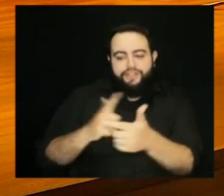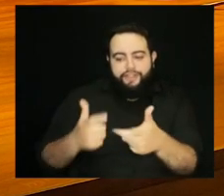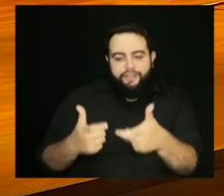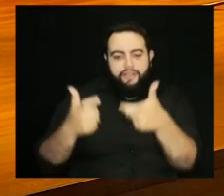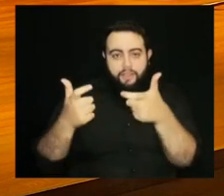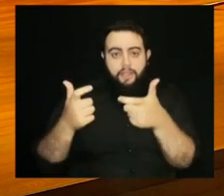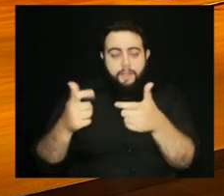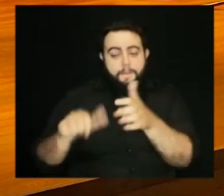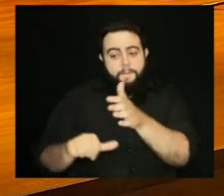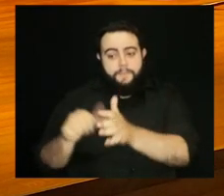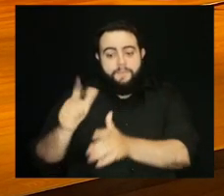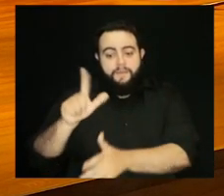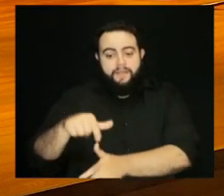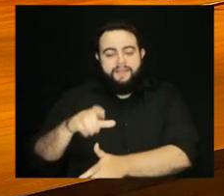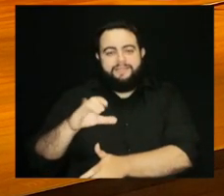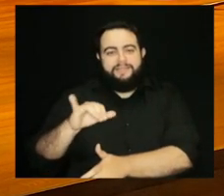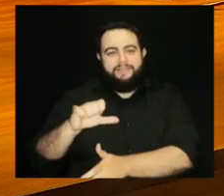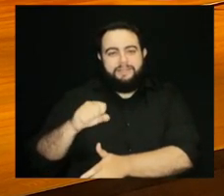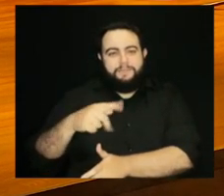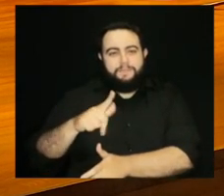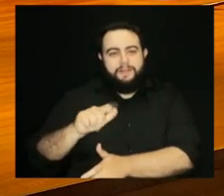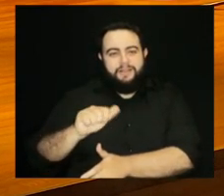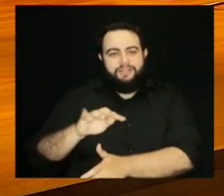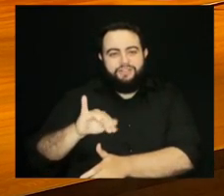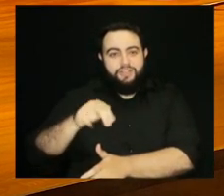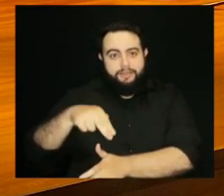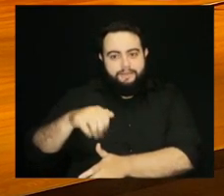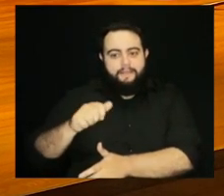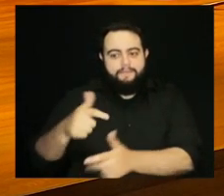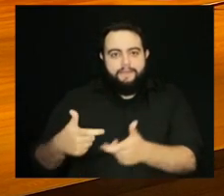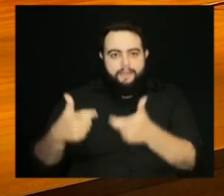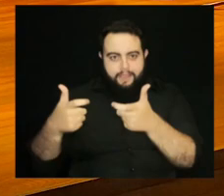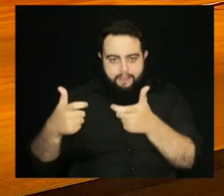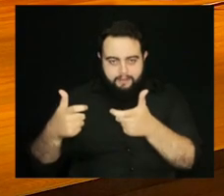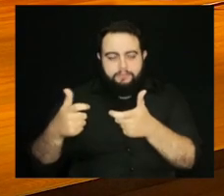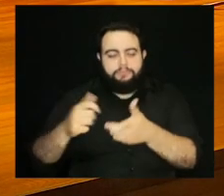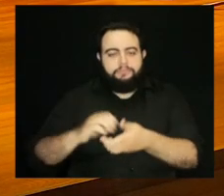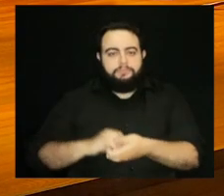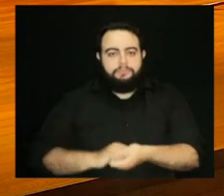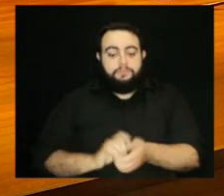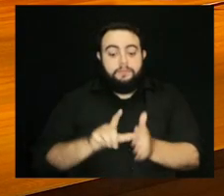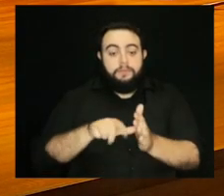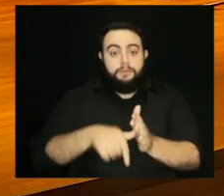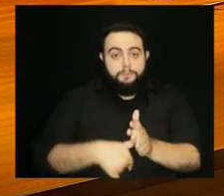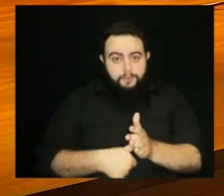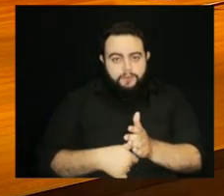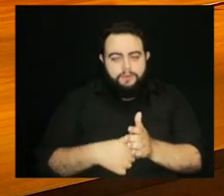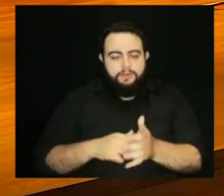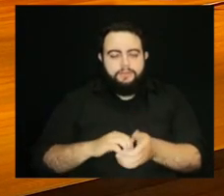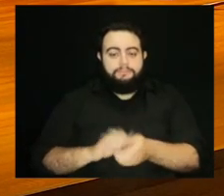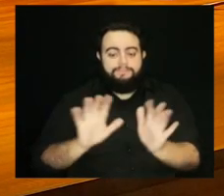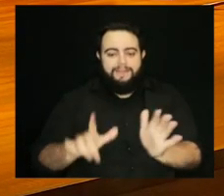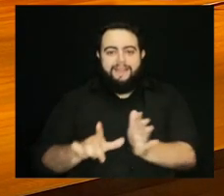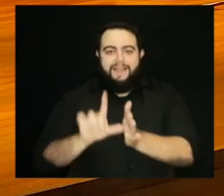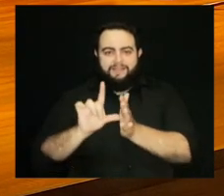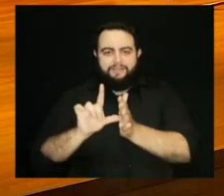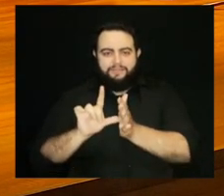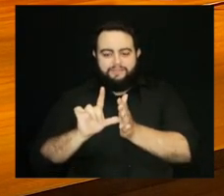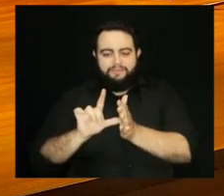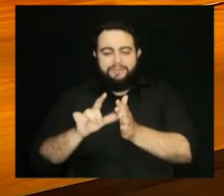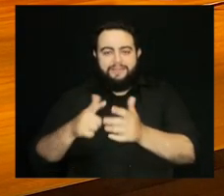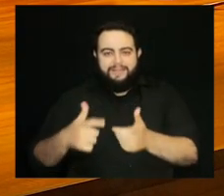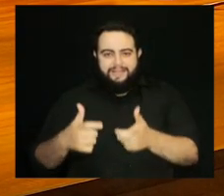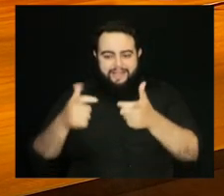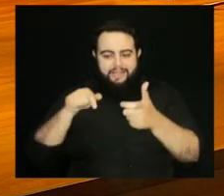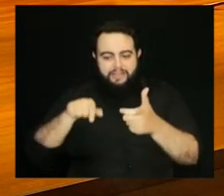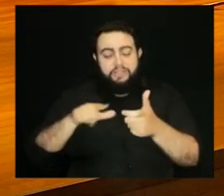Guerra Cisplatina. Antes da Guerra Cisplatina, tinham essas fronteiras, onde é que